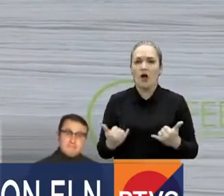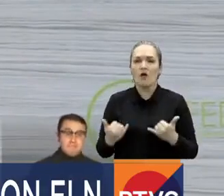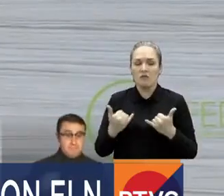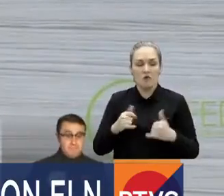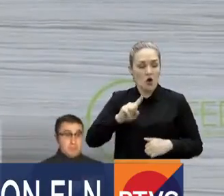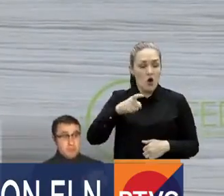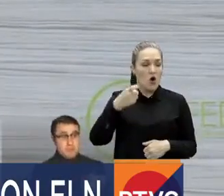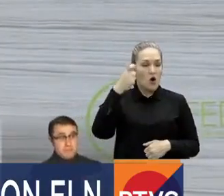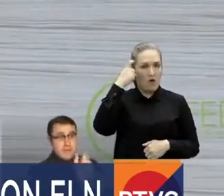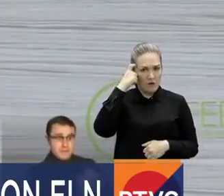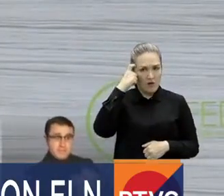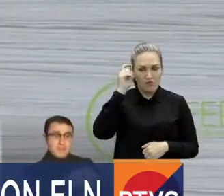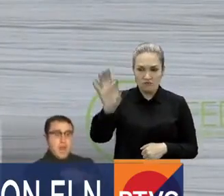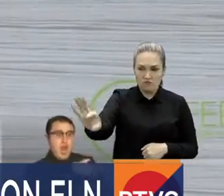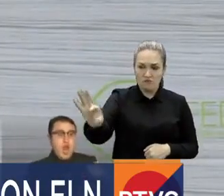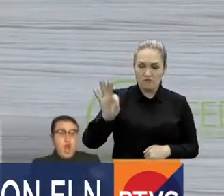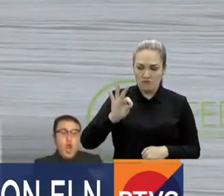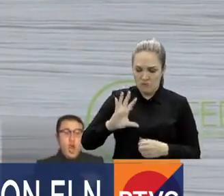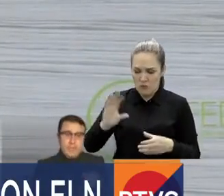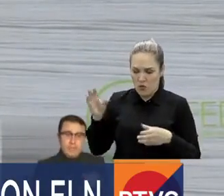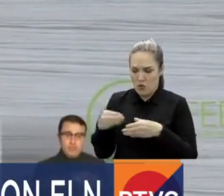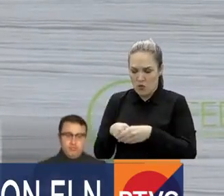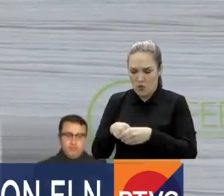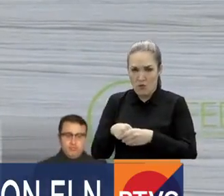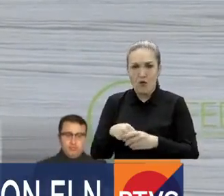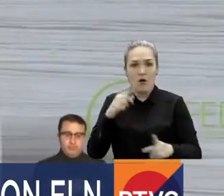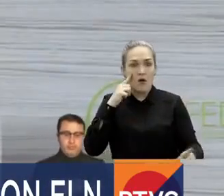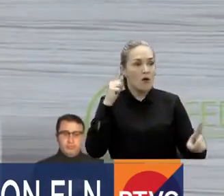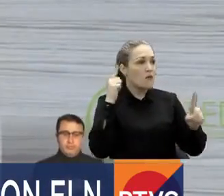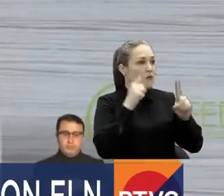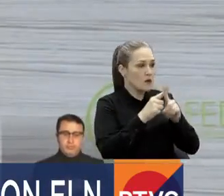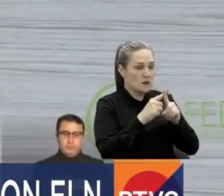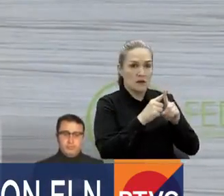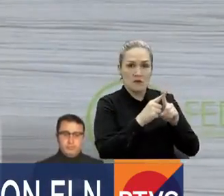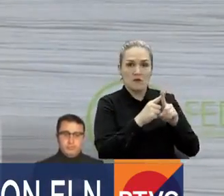EL SE INTEG COMISIóN QUE